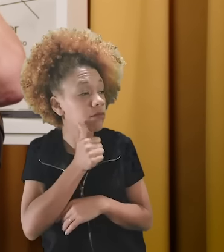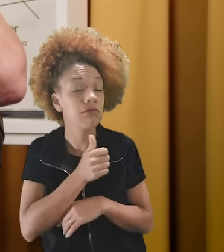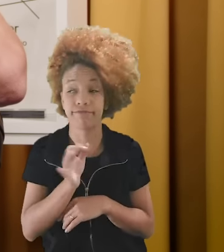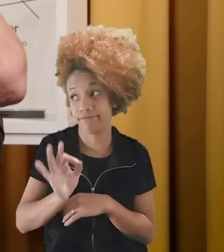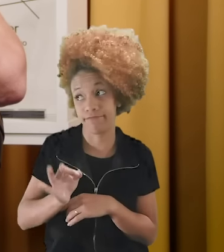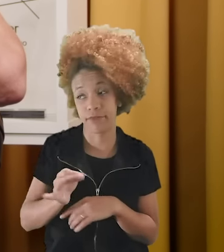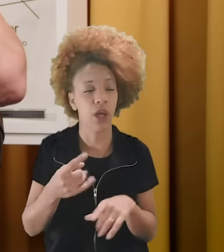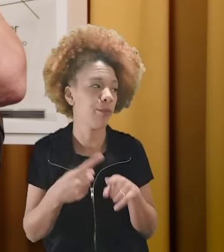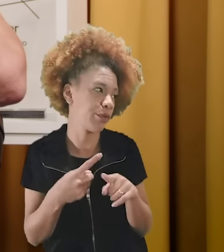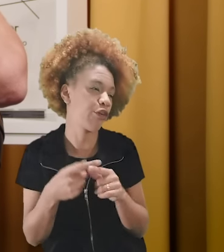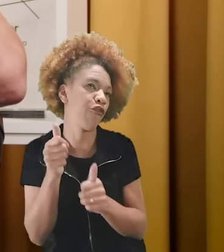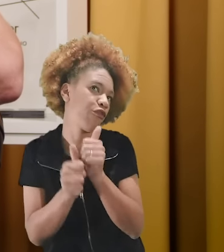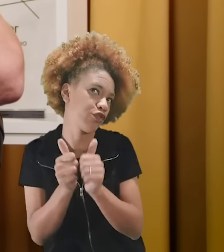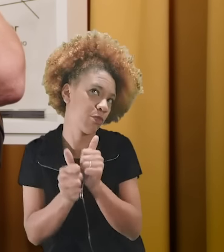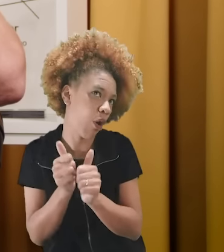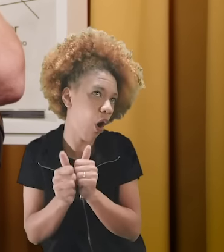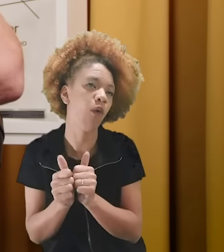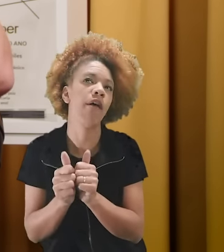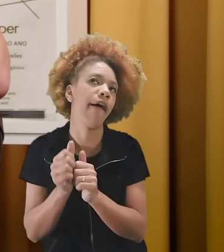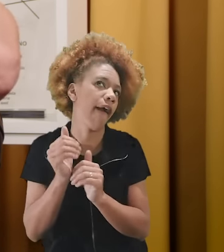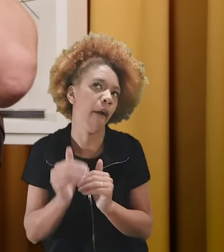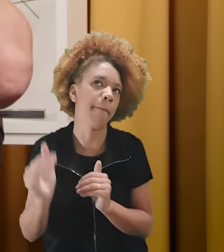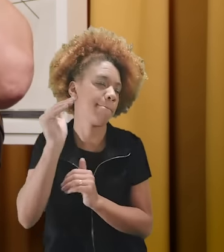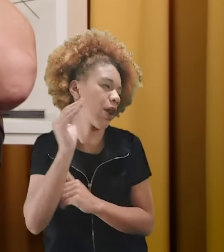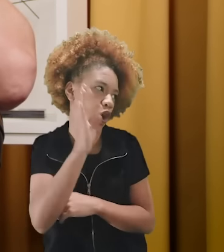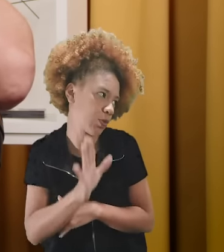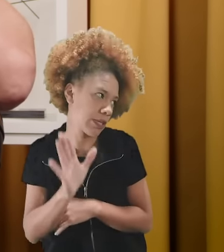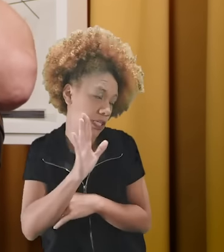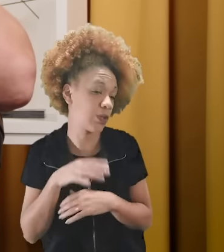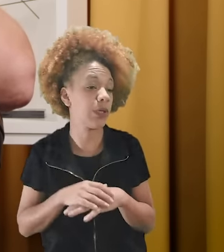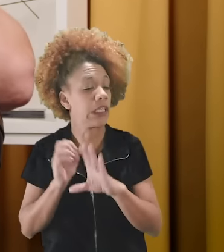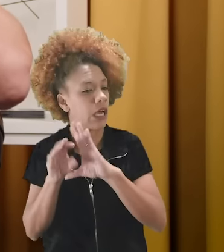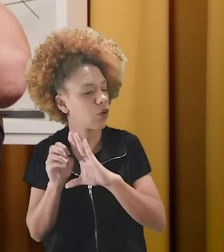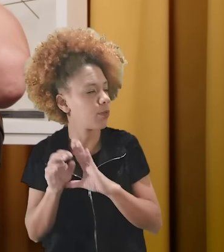perfeito né porque o futebol acho que é o maior esporte do Brasil e aí a Globo tá colocando não